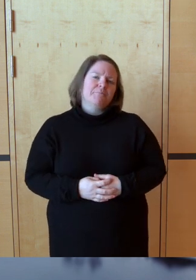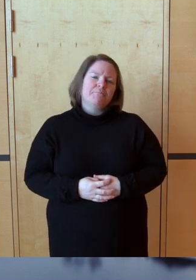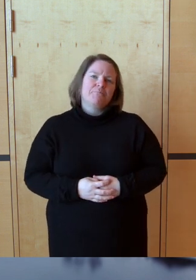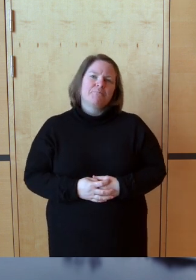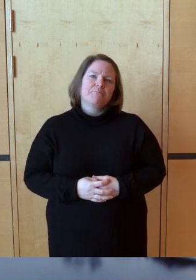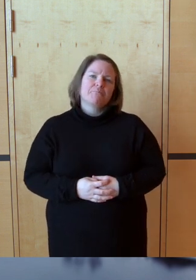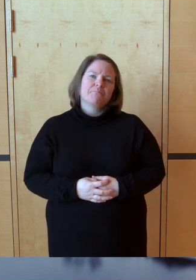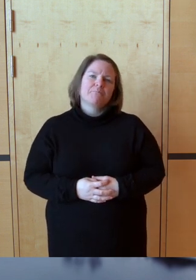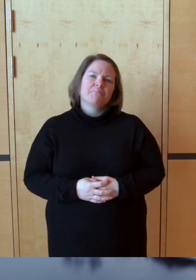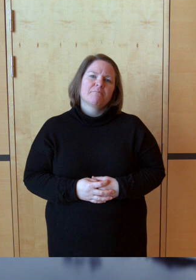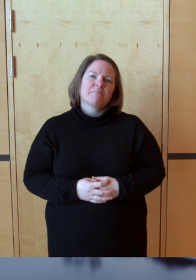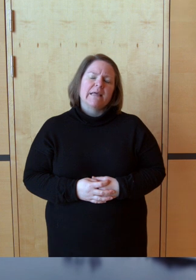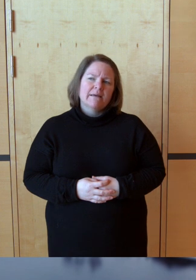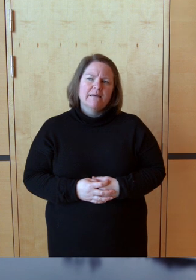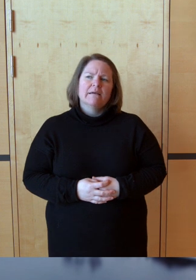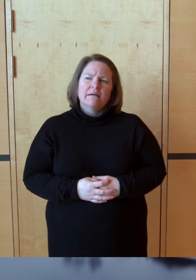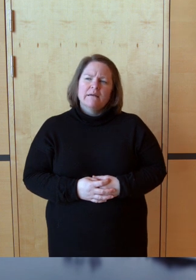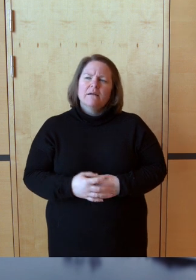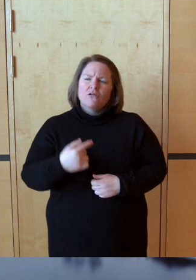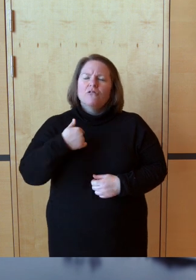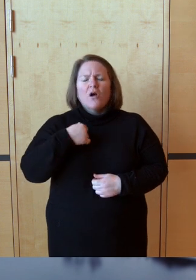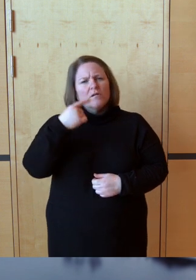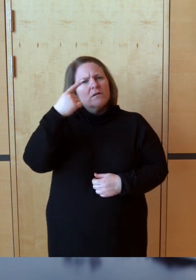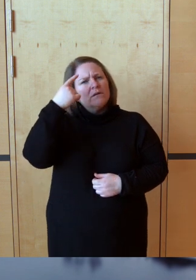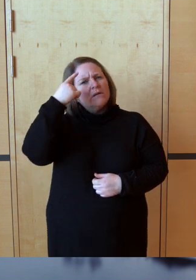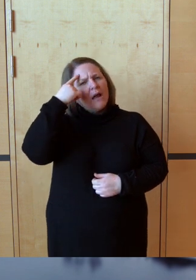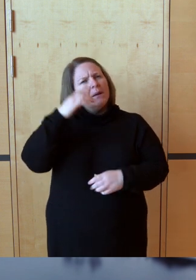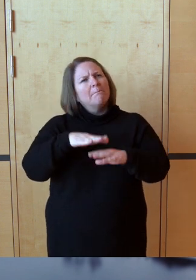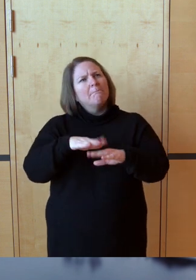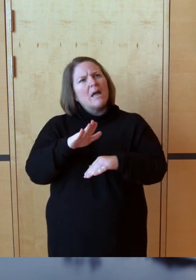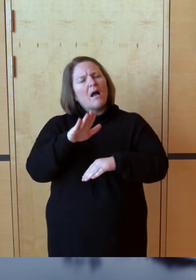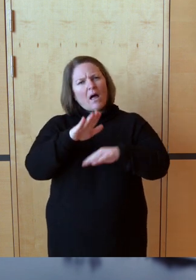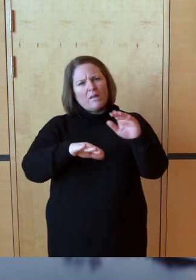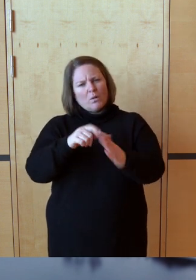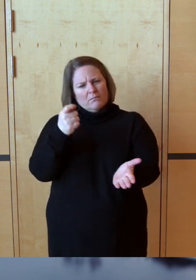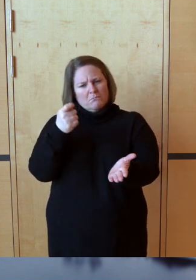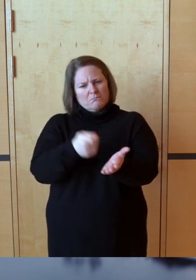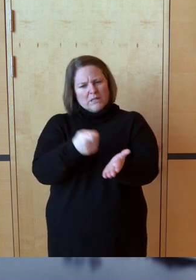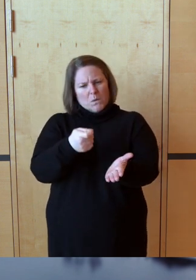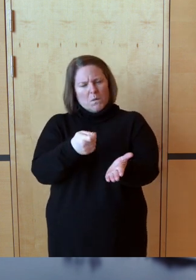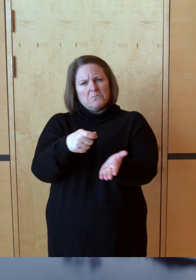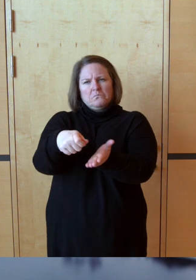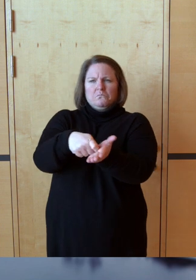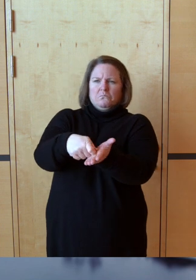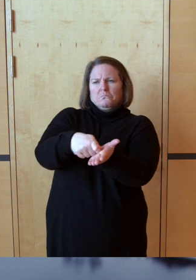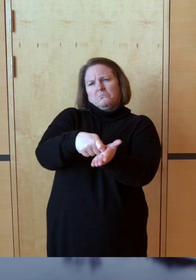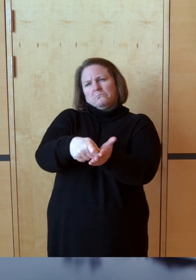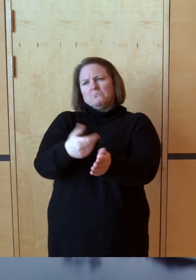Jag tänker snarare att det handlar om ett beslut om har uppskattat framtida det Behov